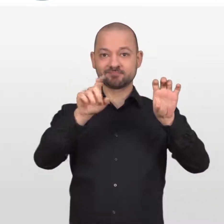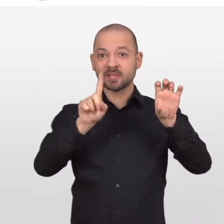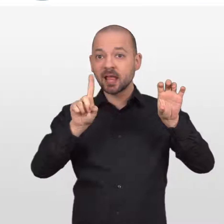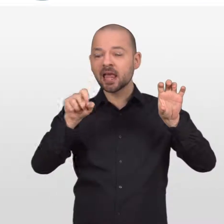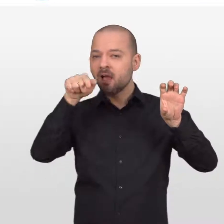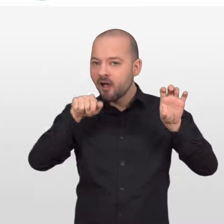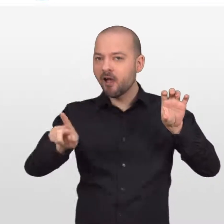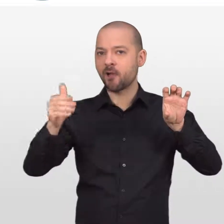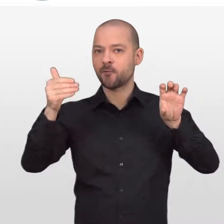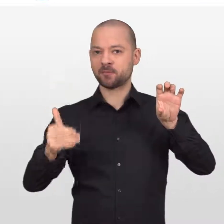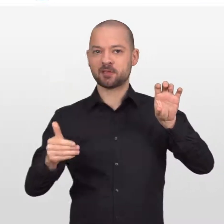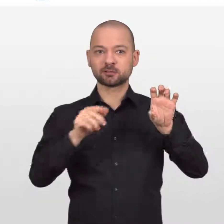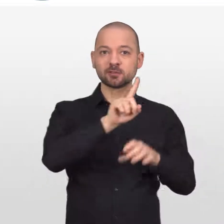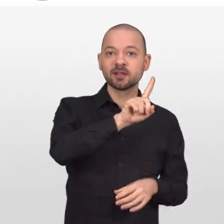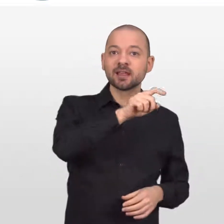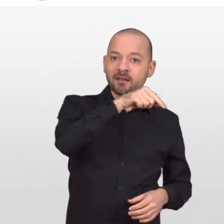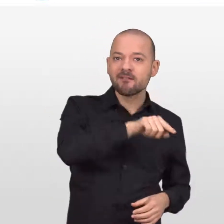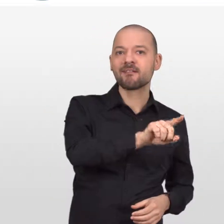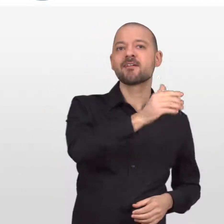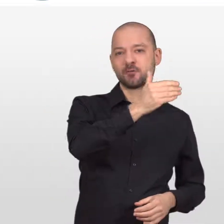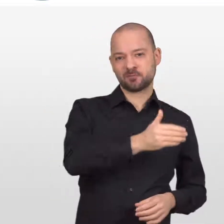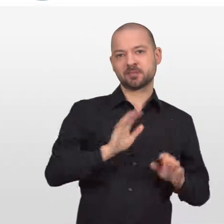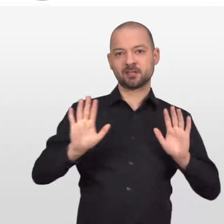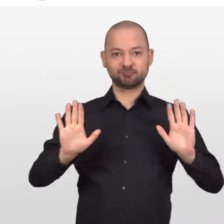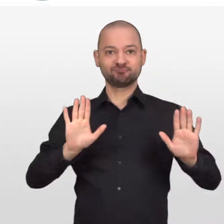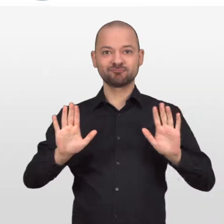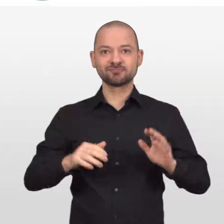Wenn Sie sie anklicken, kommen Sie zu den jeweiligen Homepages. Když je nakliknete, dostanete se na příslušné internetové stránky.